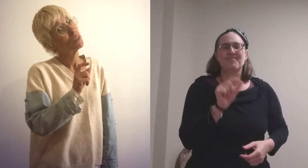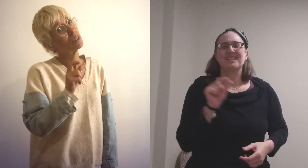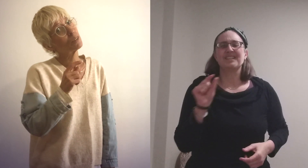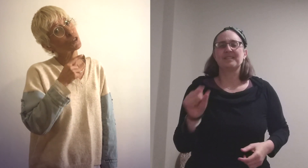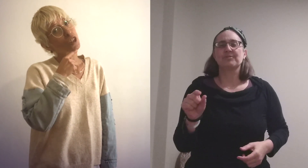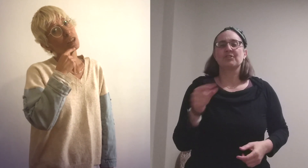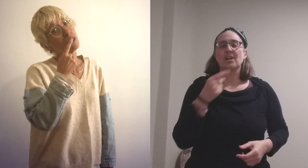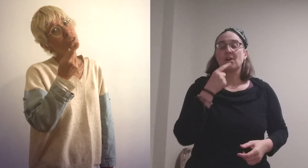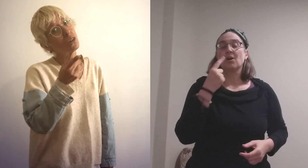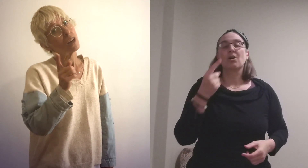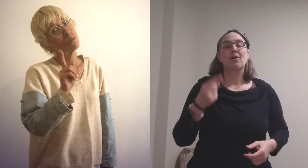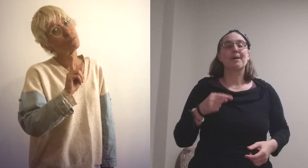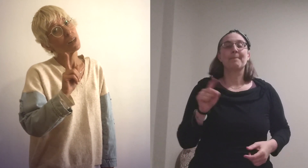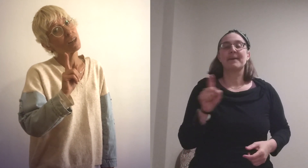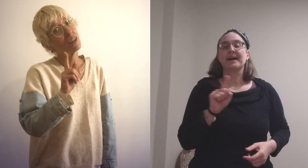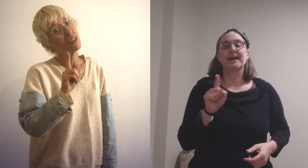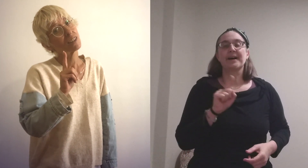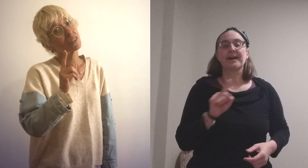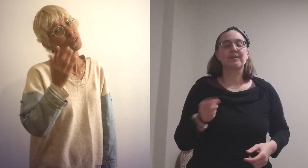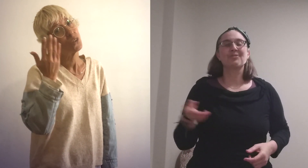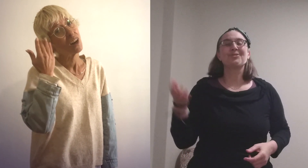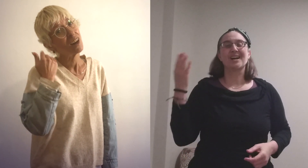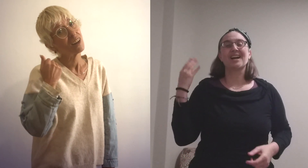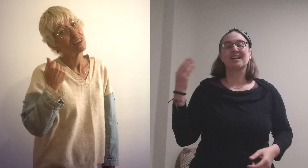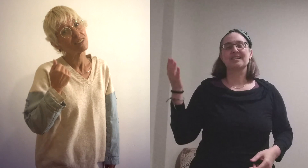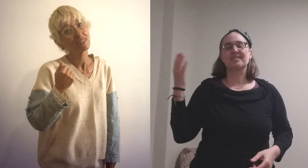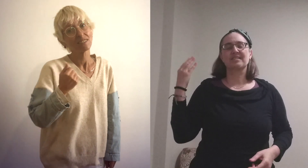מילים שלא אמרנו אז